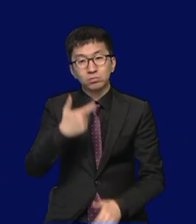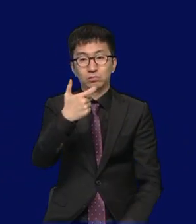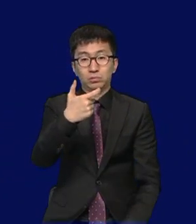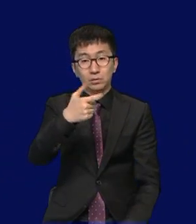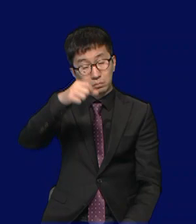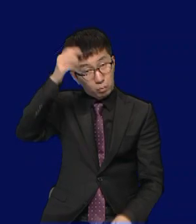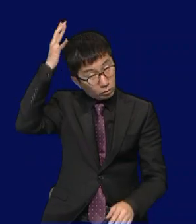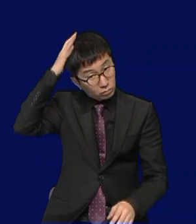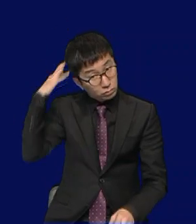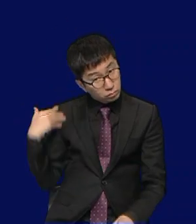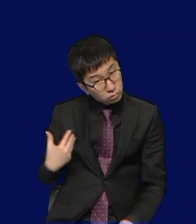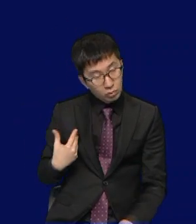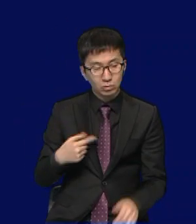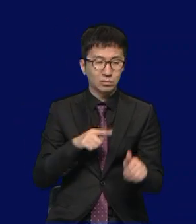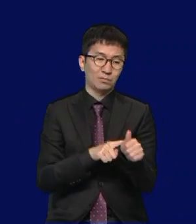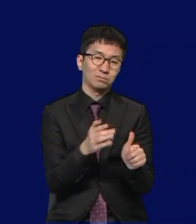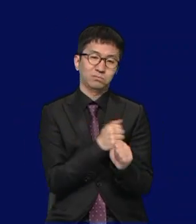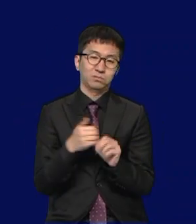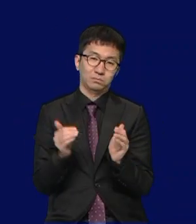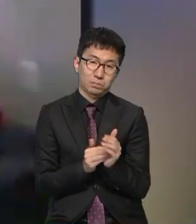그러고는 당시 14살이던 사촌을 협박해서